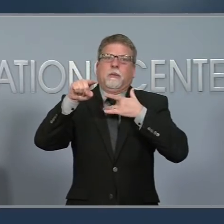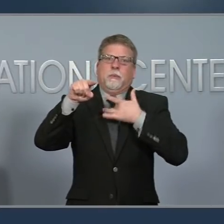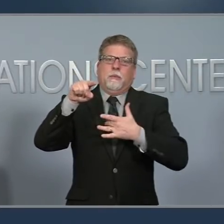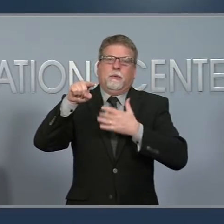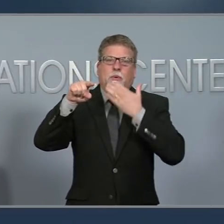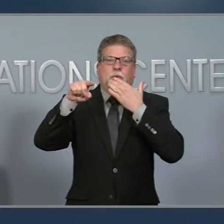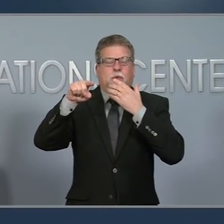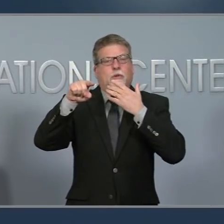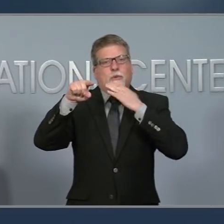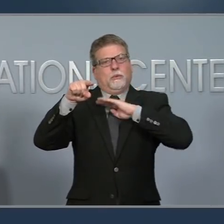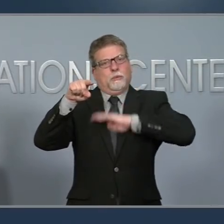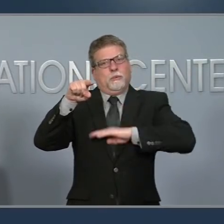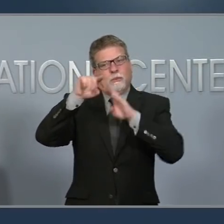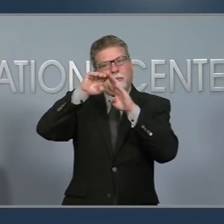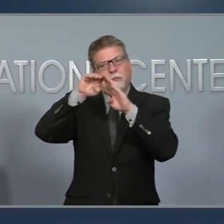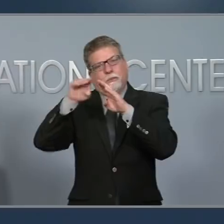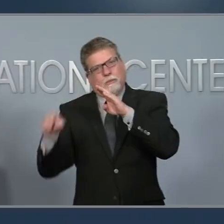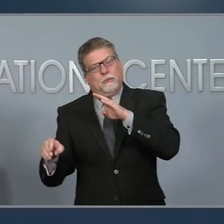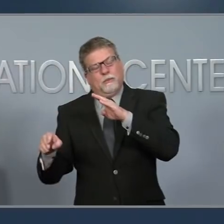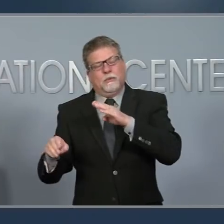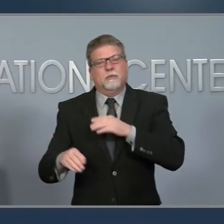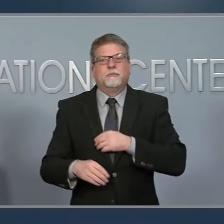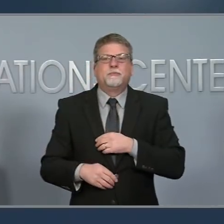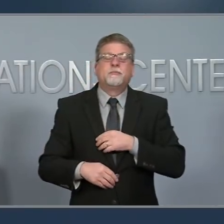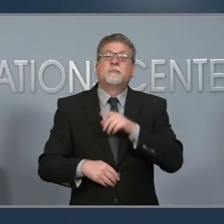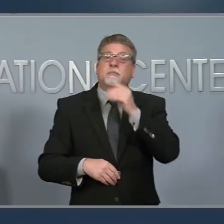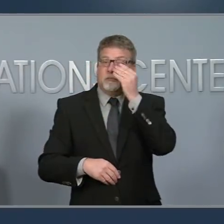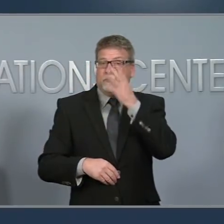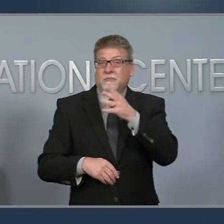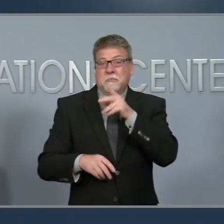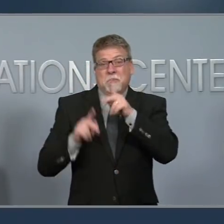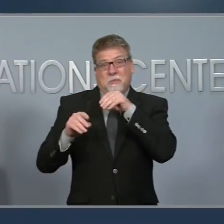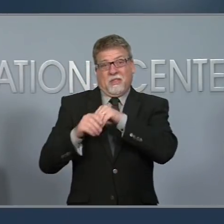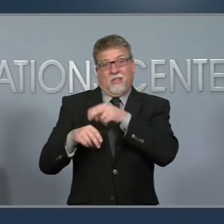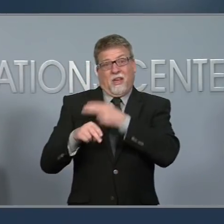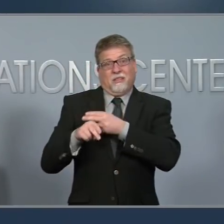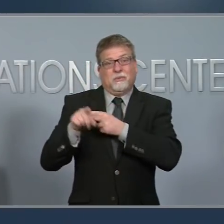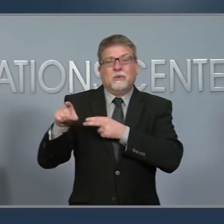empezado a bajar en febrero. Los casos en